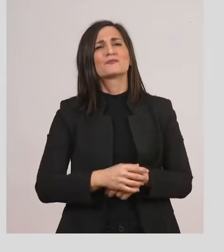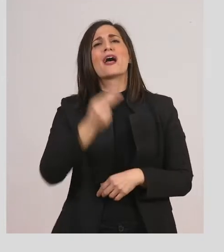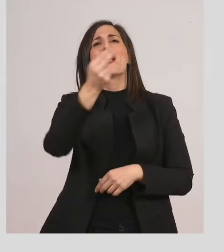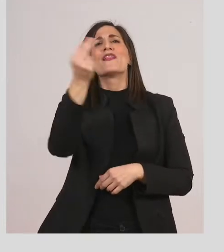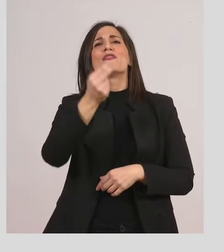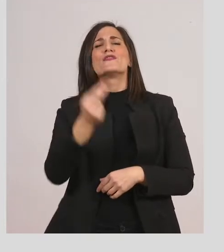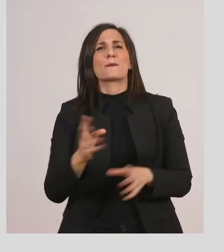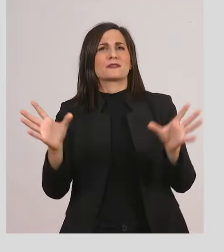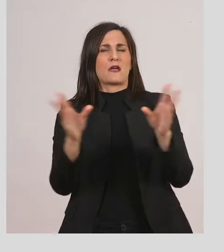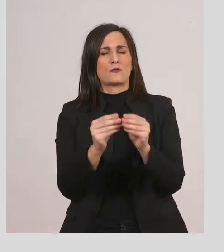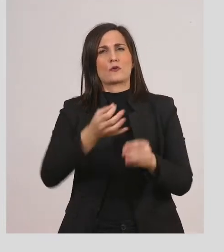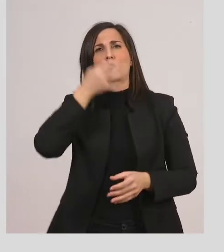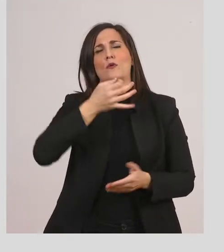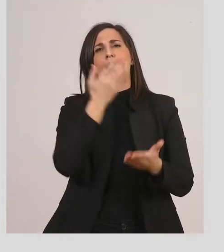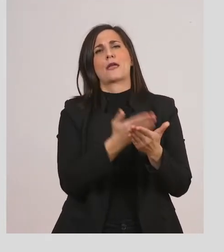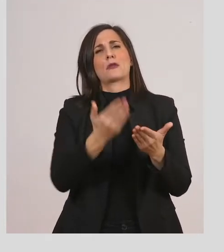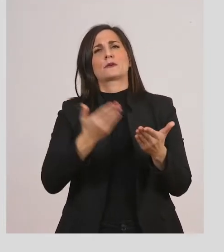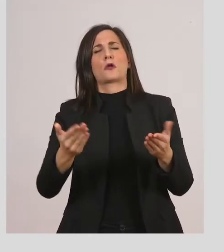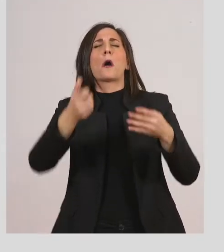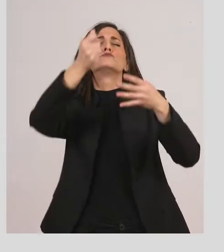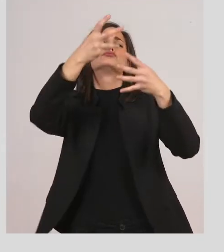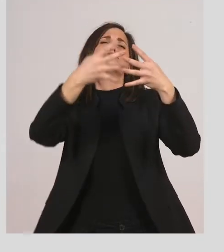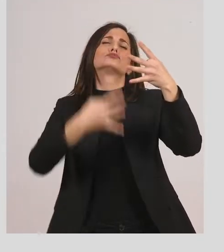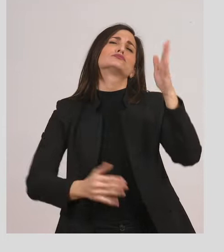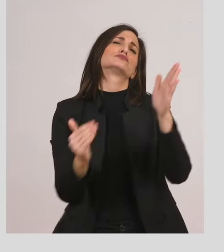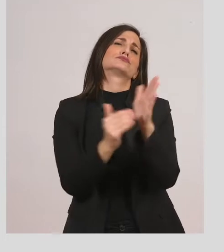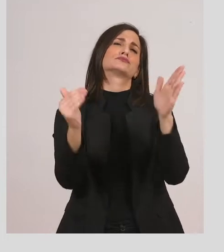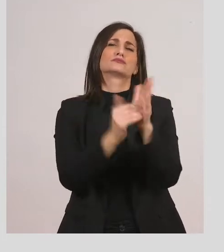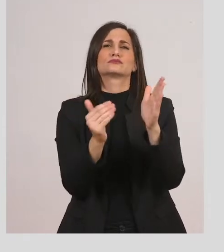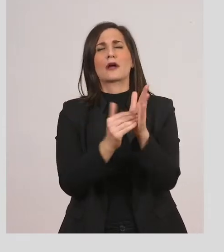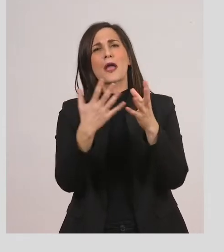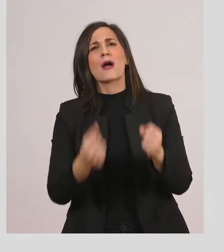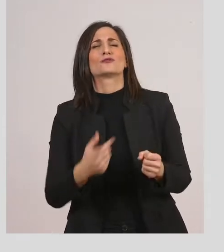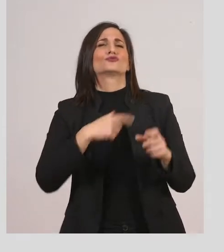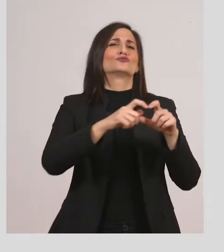και για να μην γενικεύουμε, είναι πάρα πολλά. Και τα έχουμε δει πάρα πολλές φορές στο σχολείο και στη σχολική έκθεση.